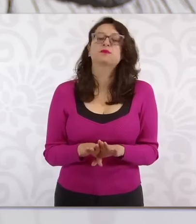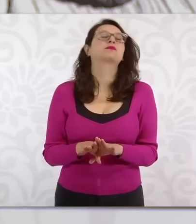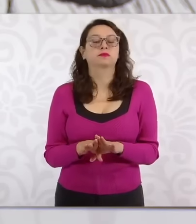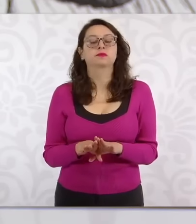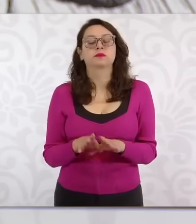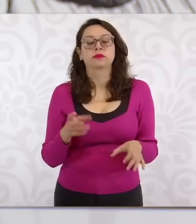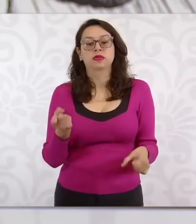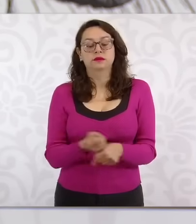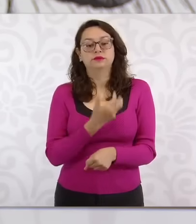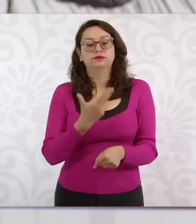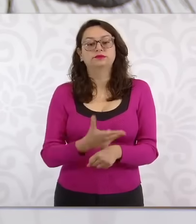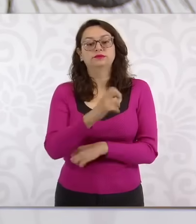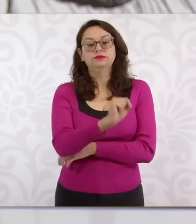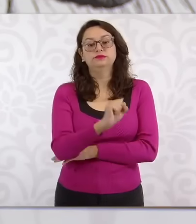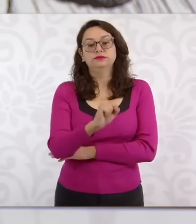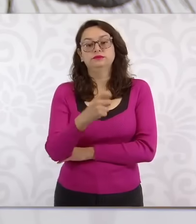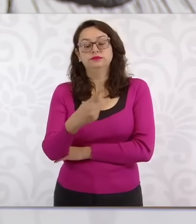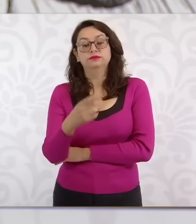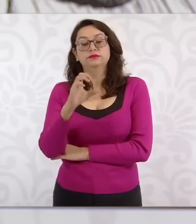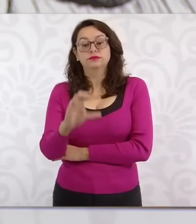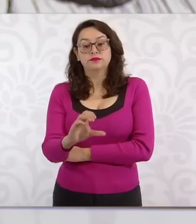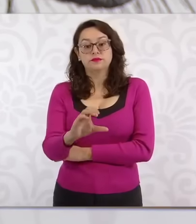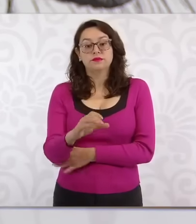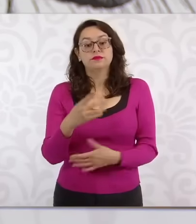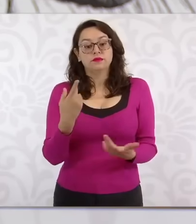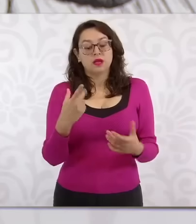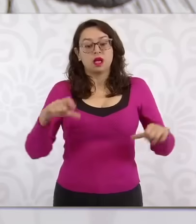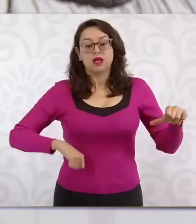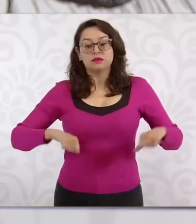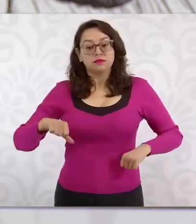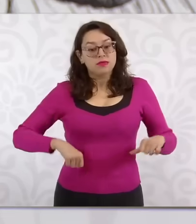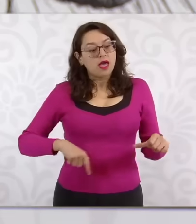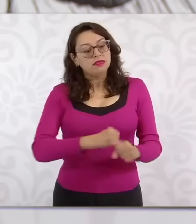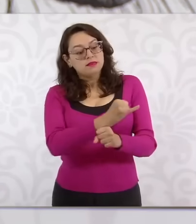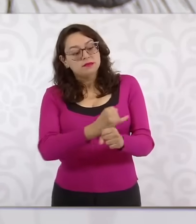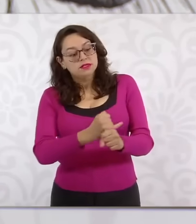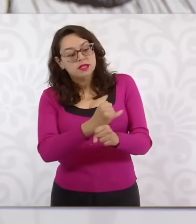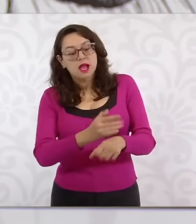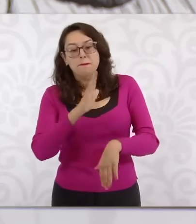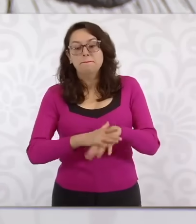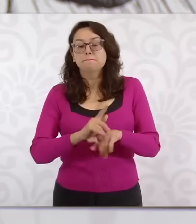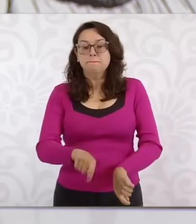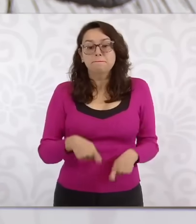la Secretaría de Seguridad y Protección Ciudadana en sus actividades de inteligencia e investigación